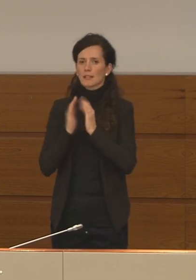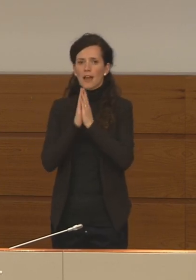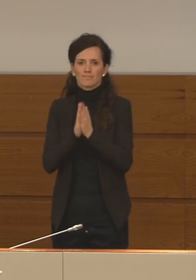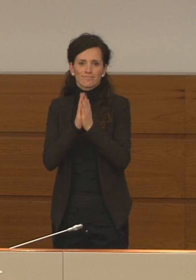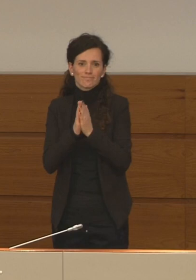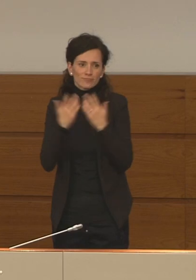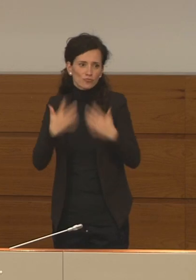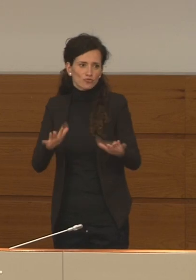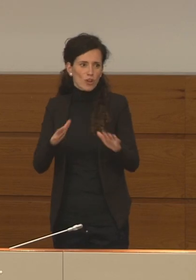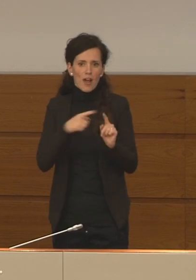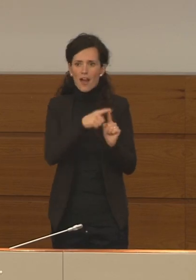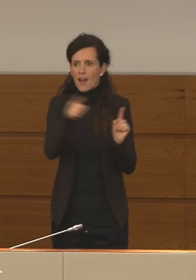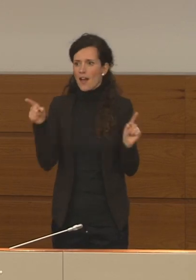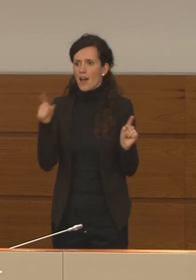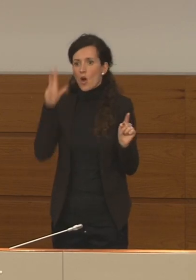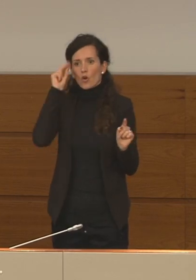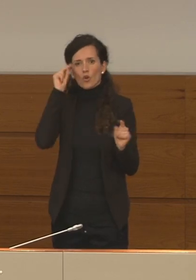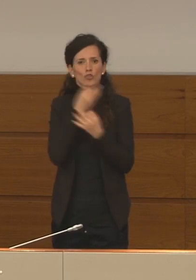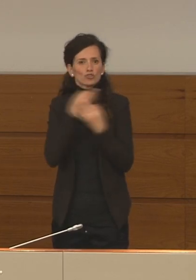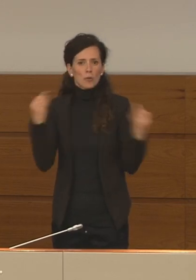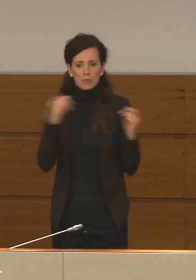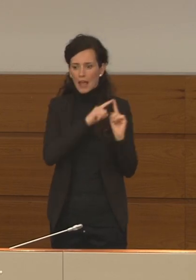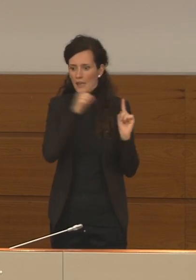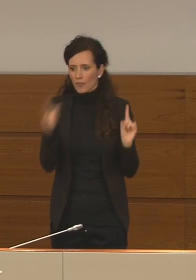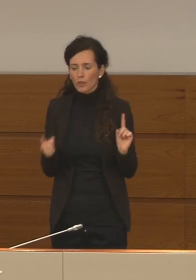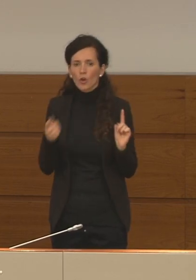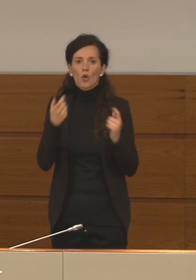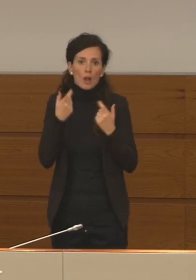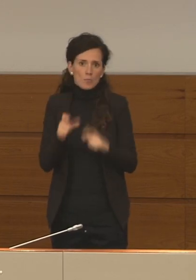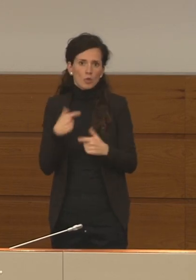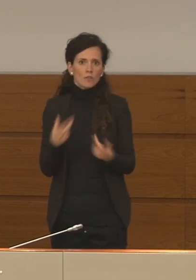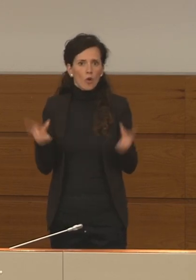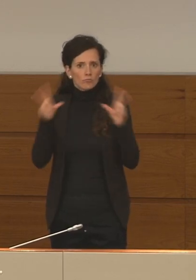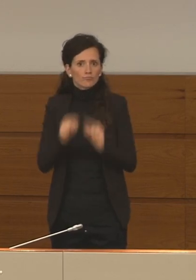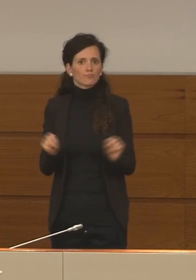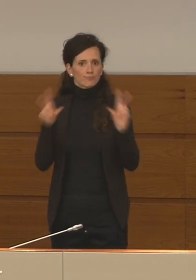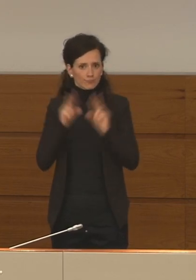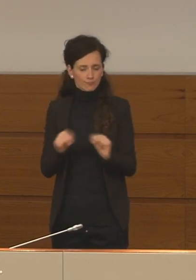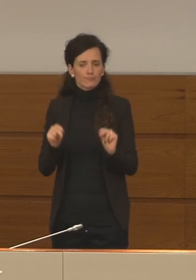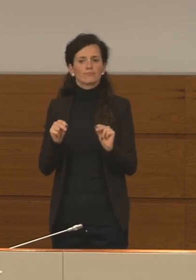noi conosciamo perché è un refrain che ormai ripetiamo da giorni è importante